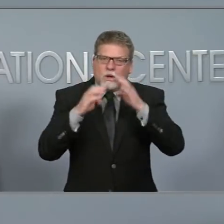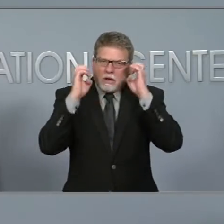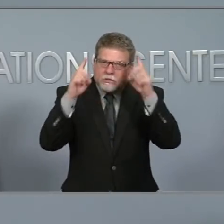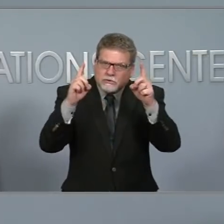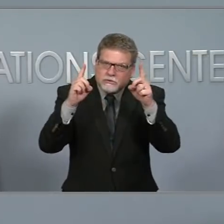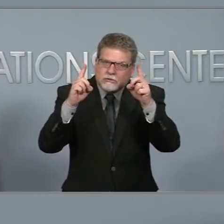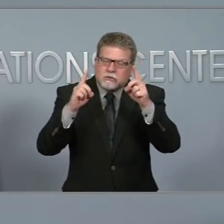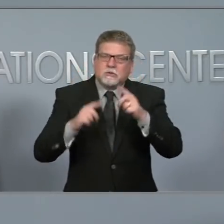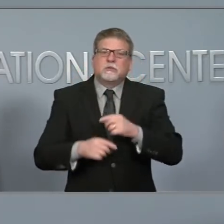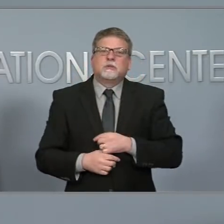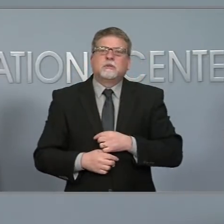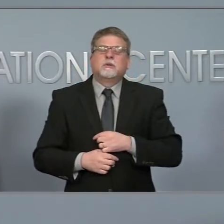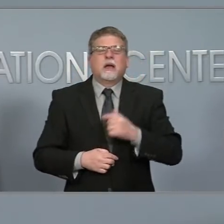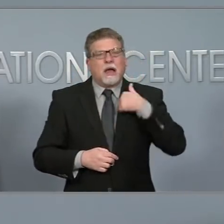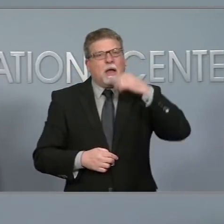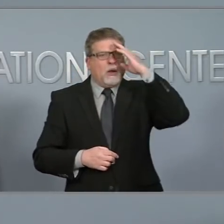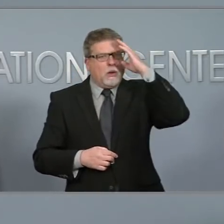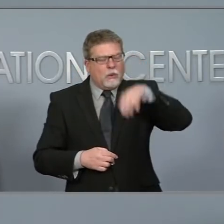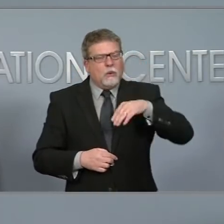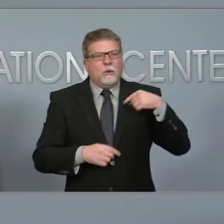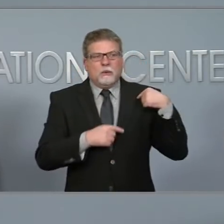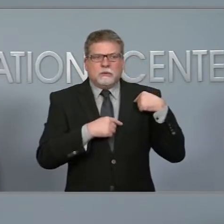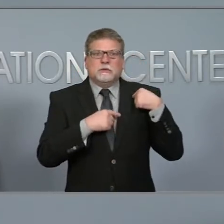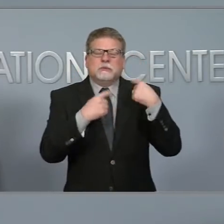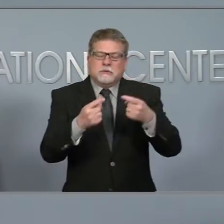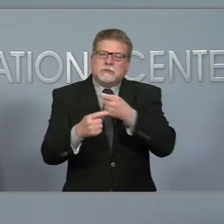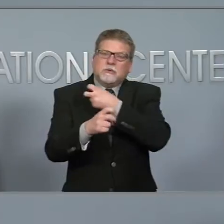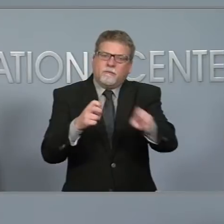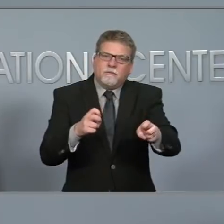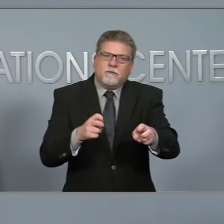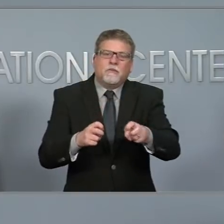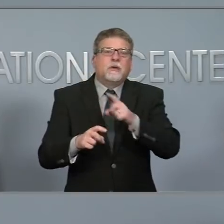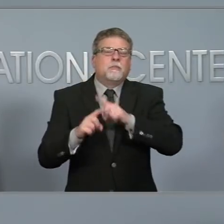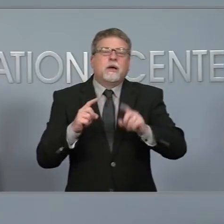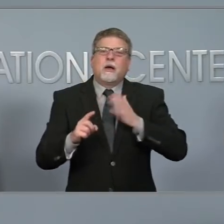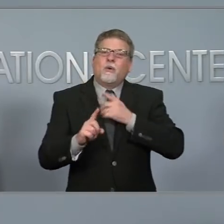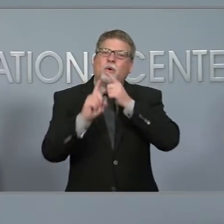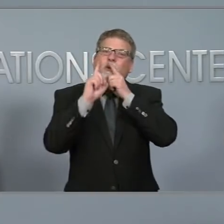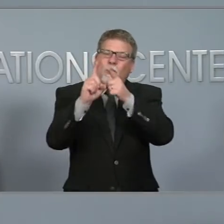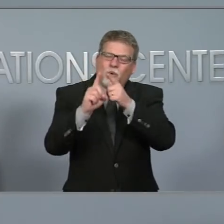nuestras escuelas, sin importar lo que piense usted de las mascarillas. Los North Carolina